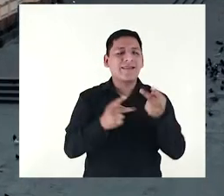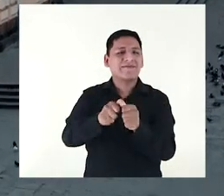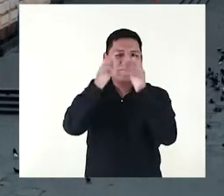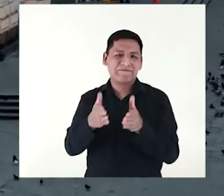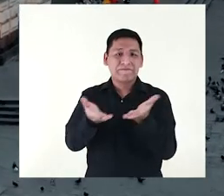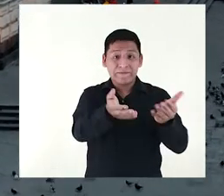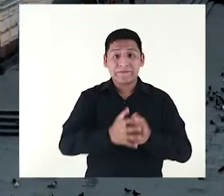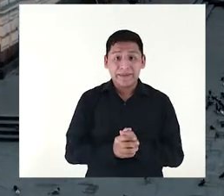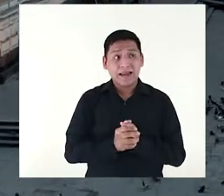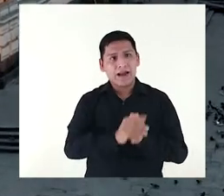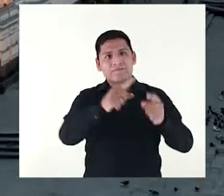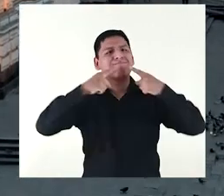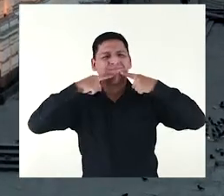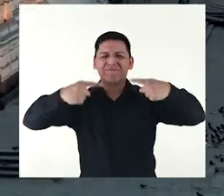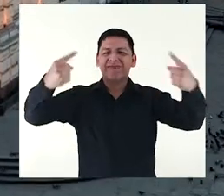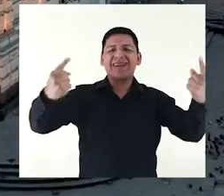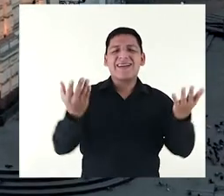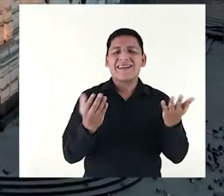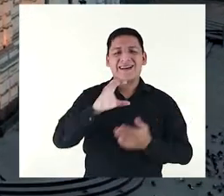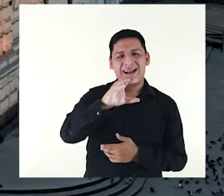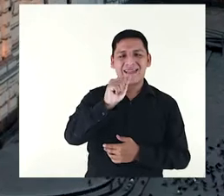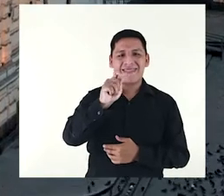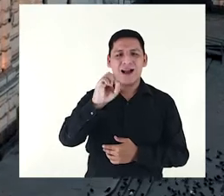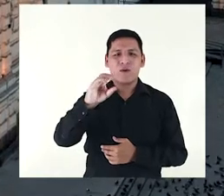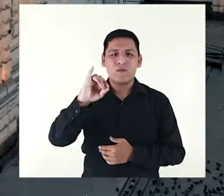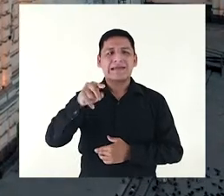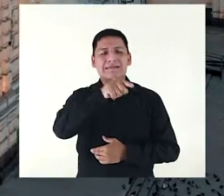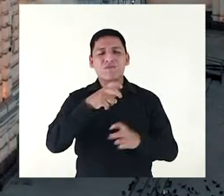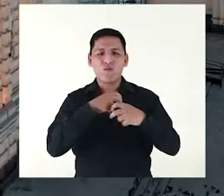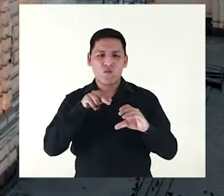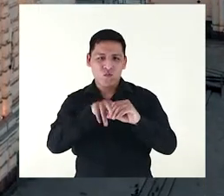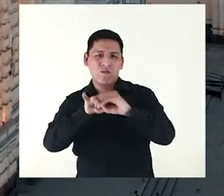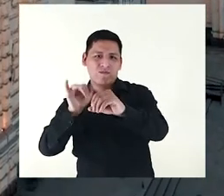a sus estudiantes siendo famosísimas sus llamadas catacumbas, sin embargo,